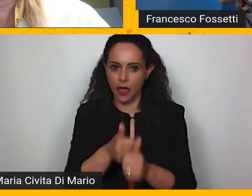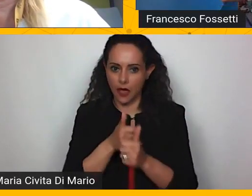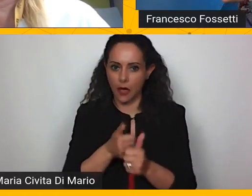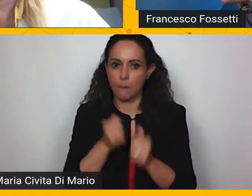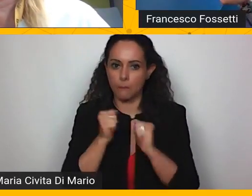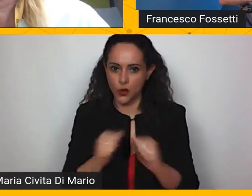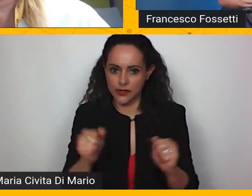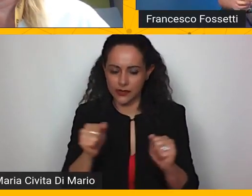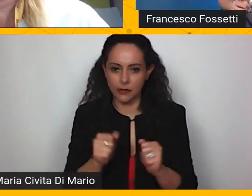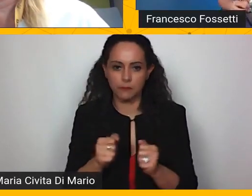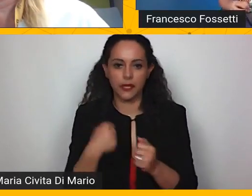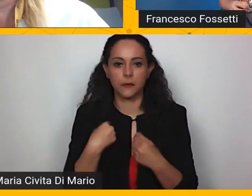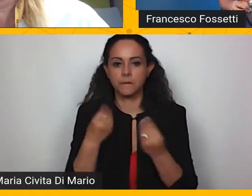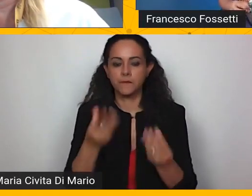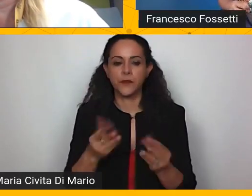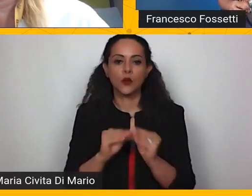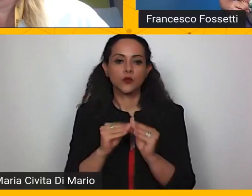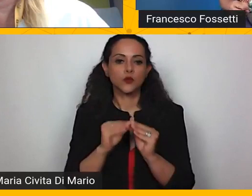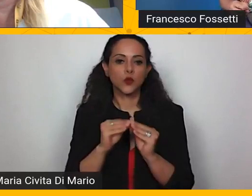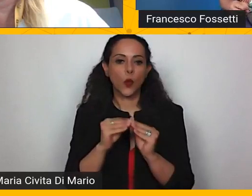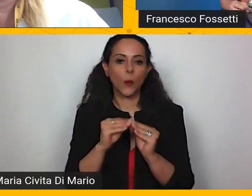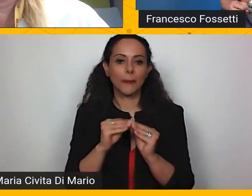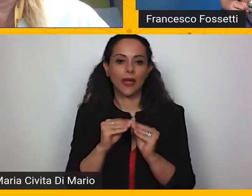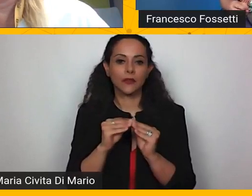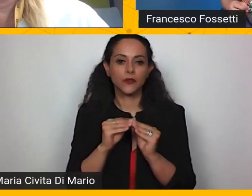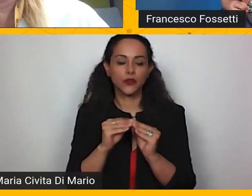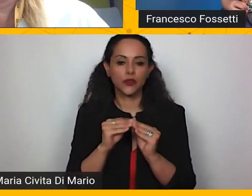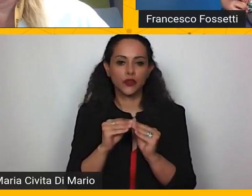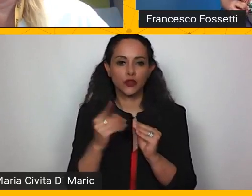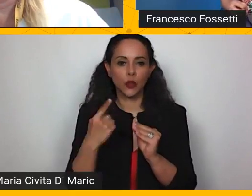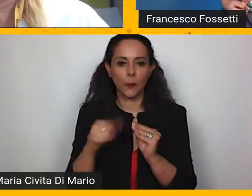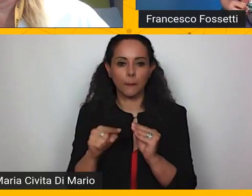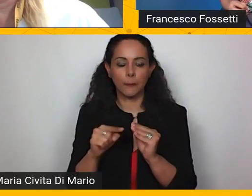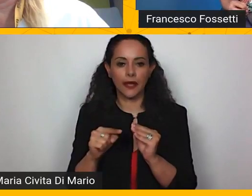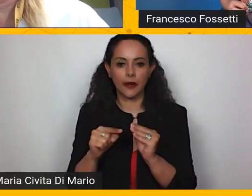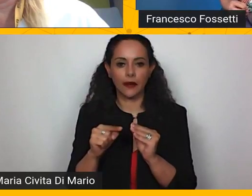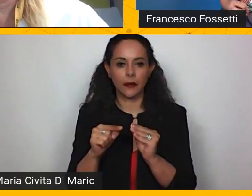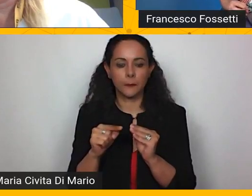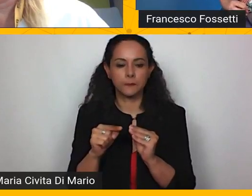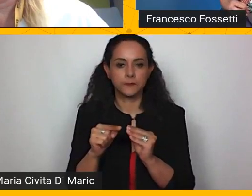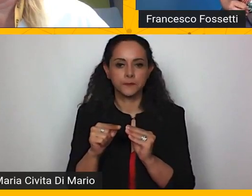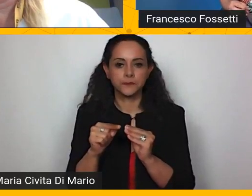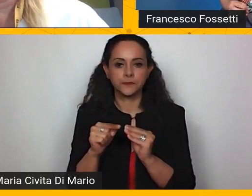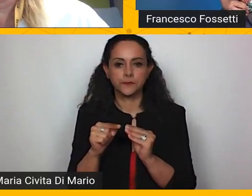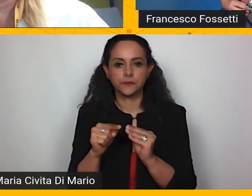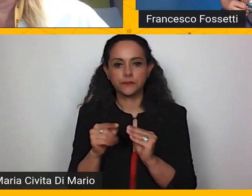era quella di dare da una parte uno strumento per andare magari